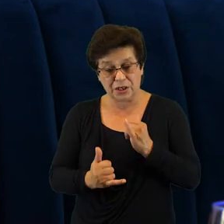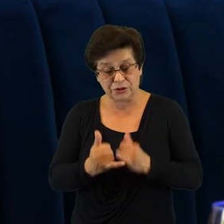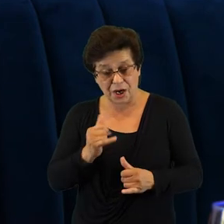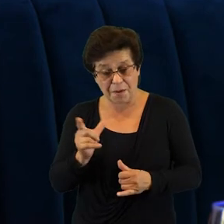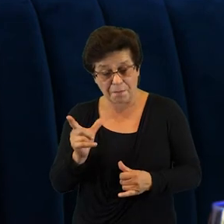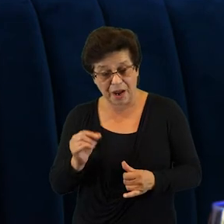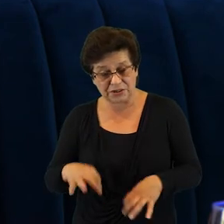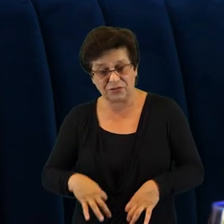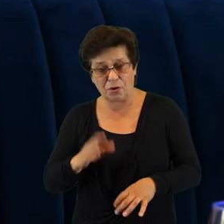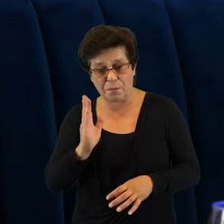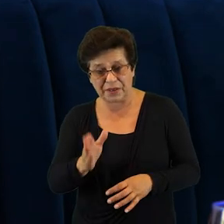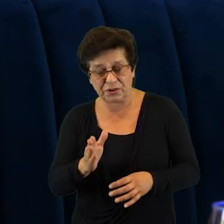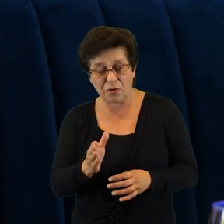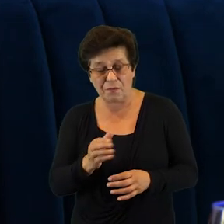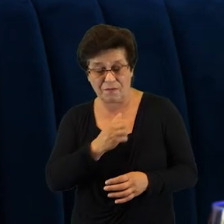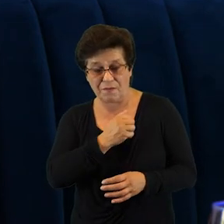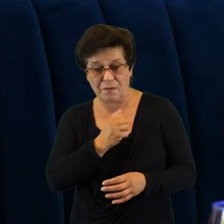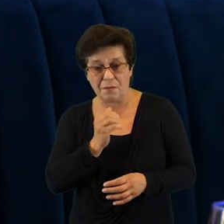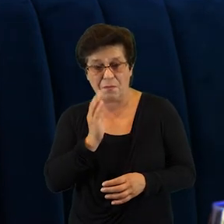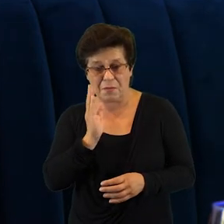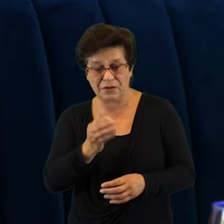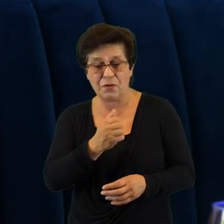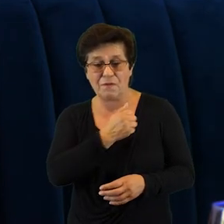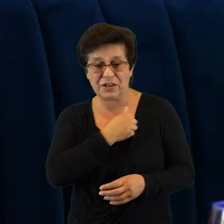w miejscu, gdzie był ten lokal wisi tablica,